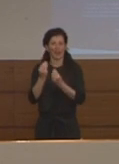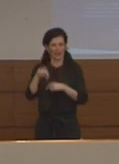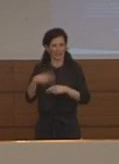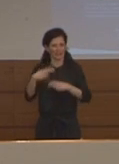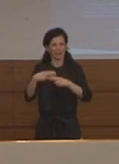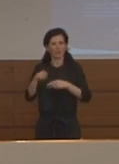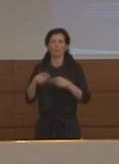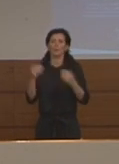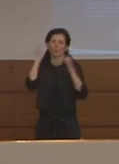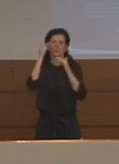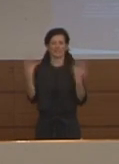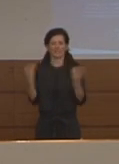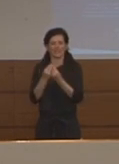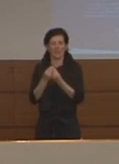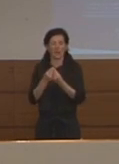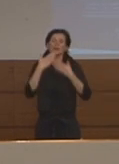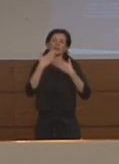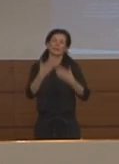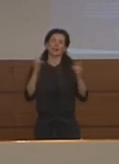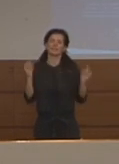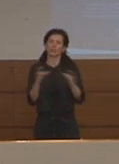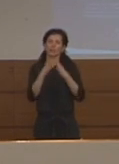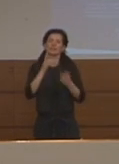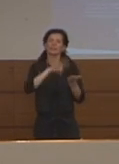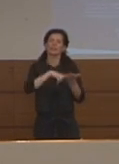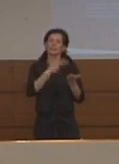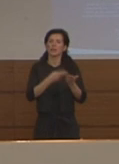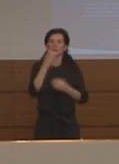conferenza stampa. Ringrazio anche Susanna Di Pietra che